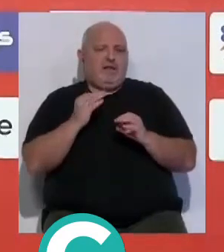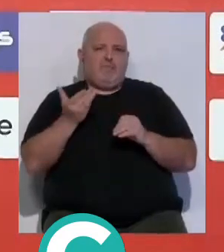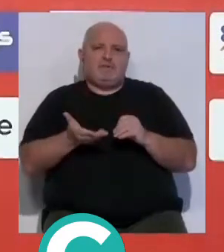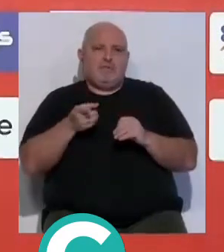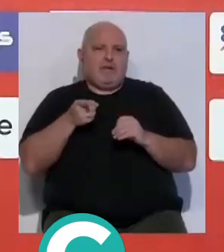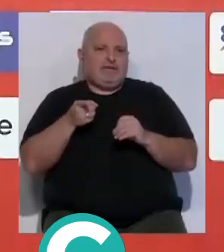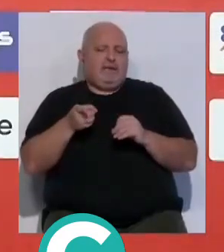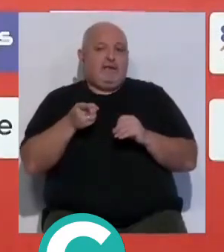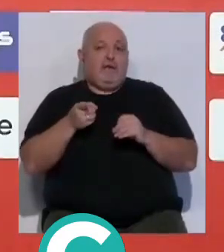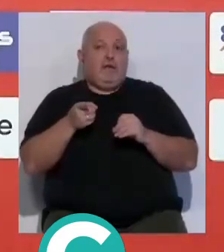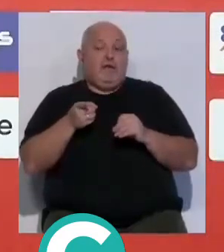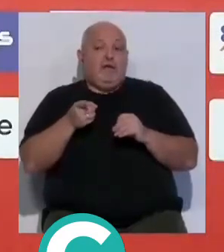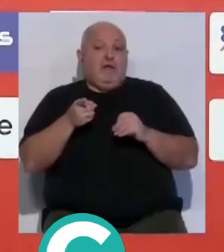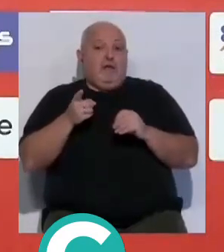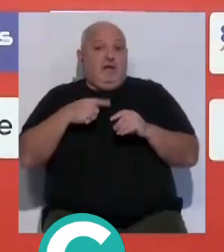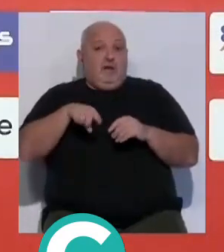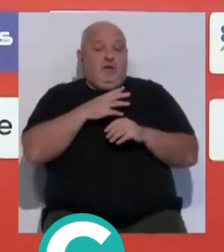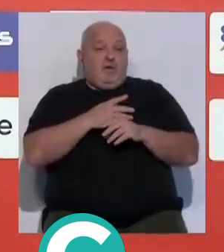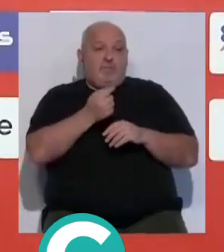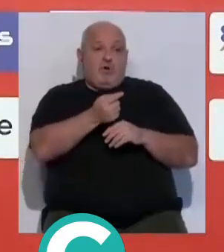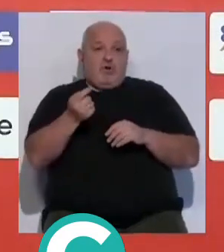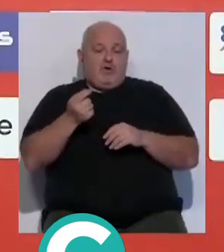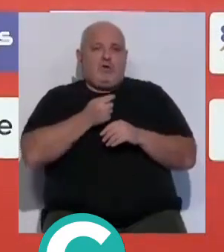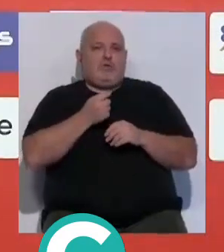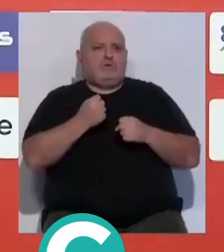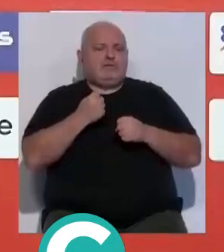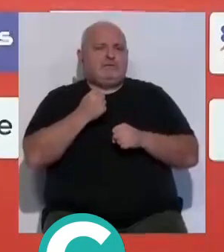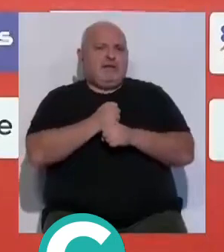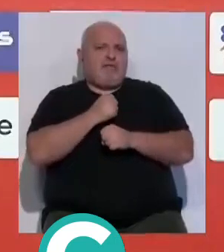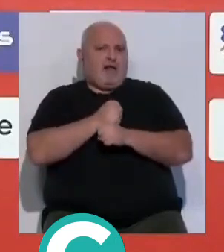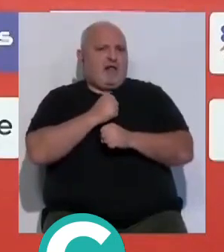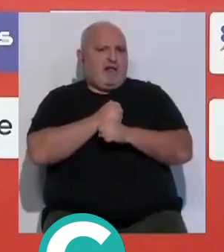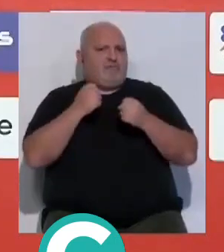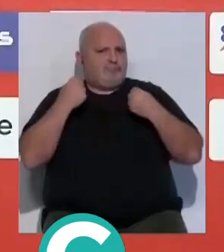cuanto los que no están jugando mucho trabajan fuerte va a empujar al que esta vez está jugando